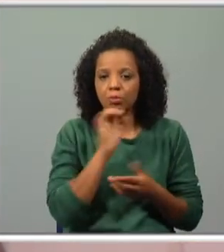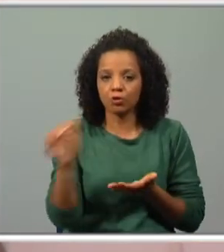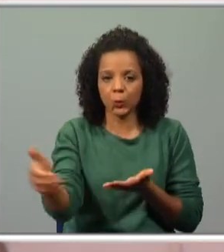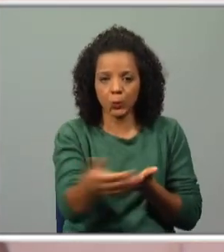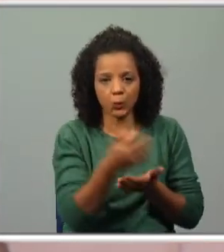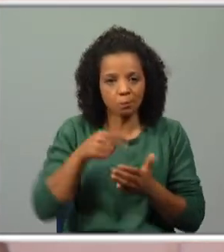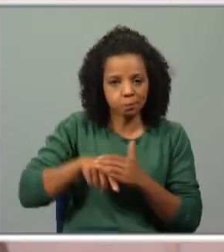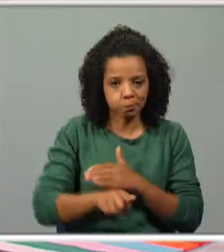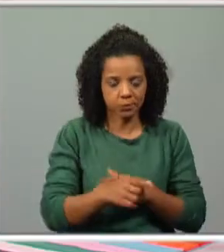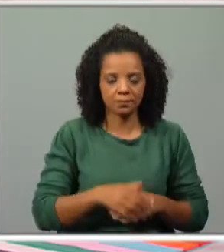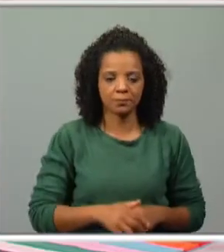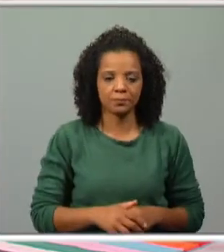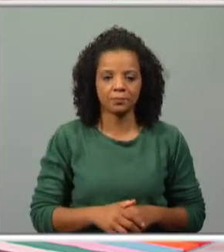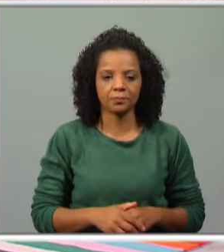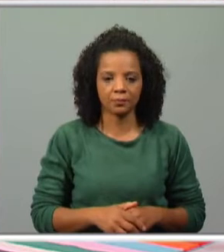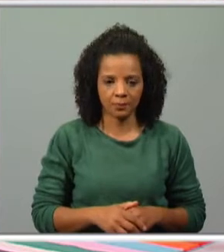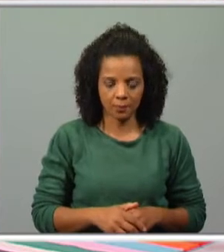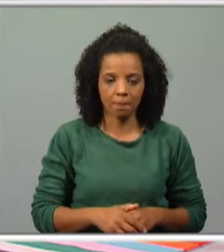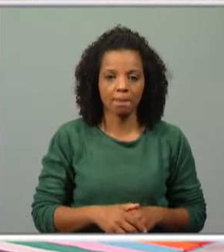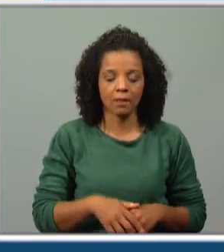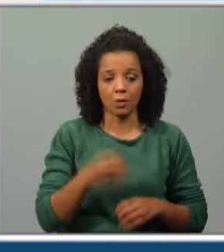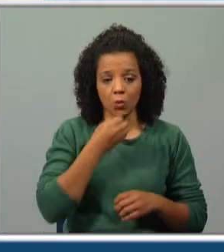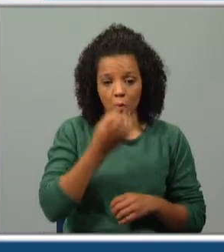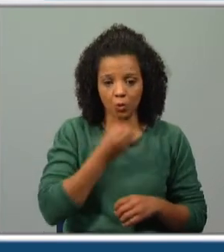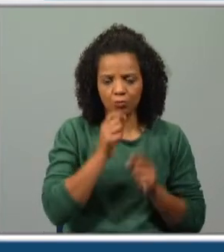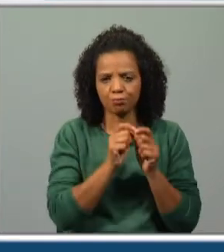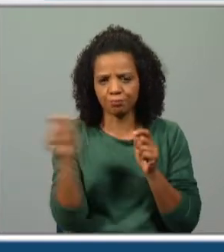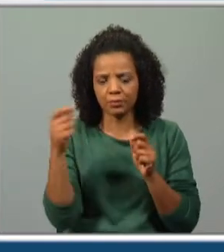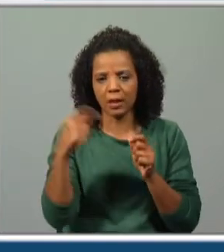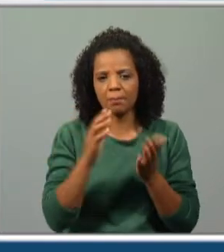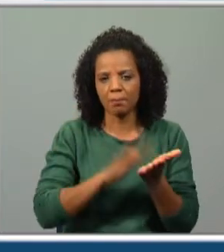exaustivo vamos ver ao longo de todo o conto há indícios de que algo terrível 詳盡的我們將在整個過程中看到有跡象表明一些可怕的事情